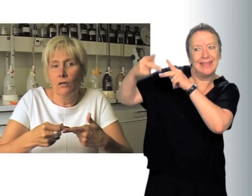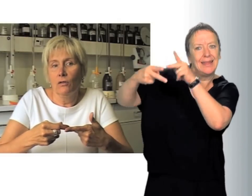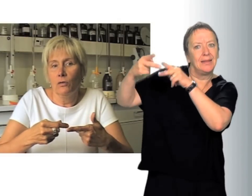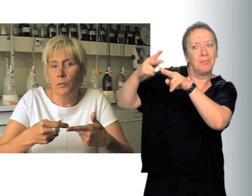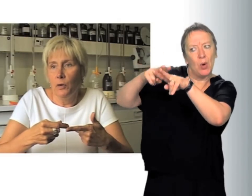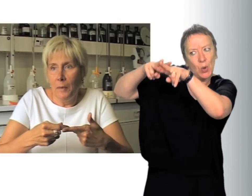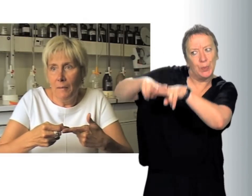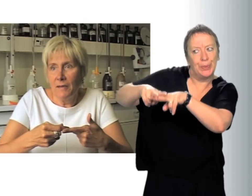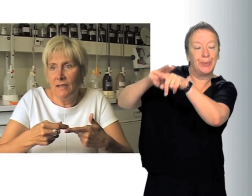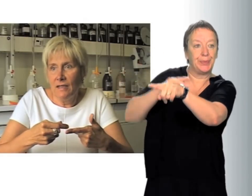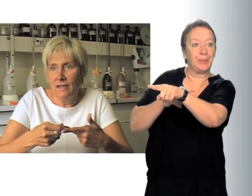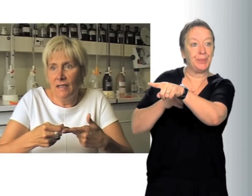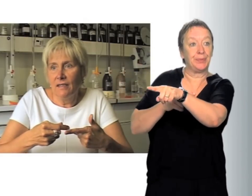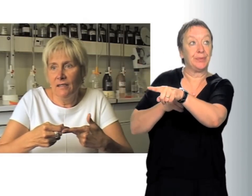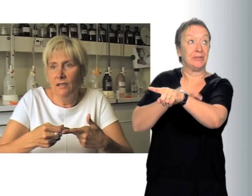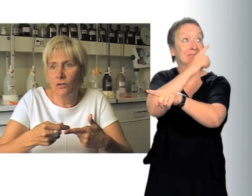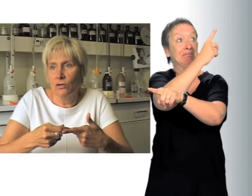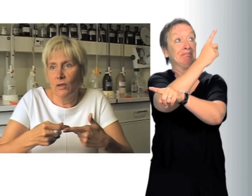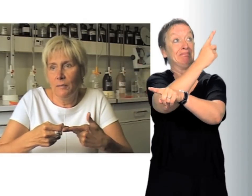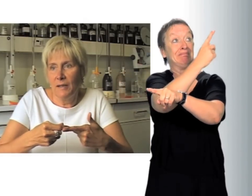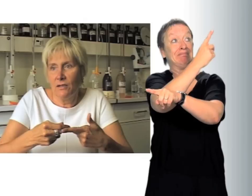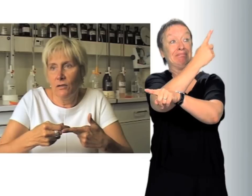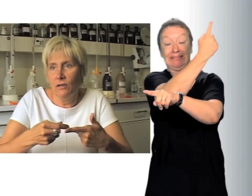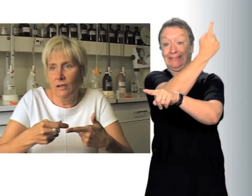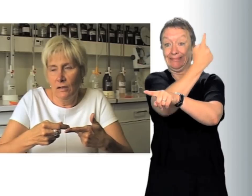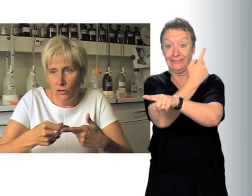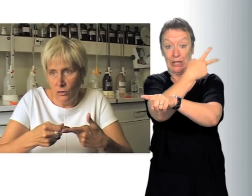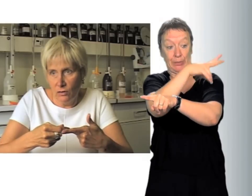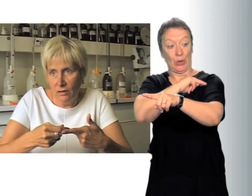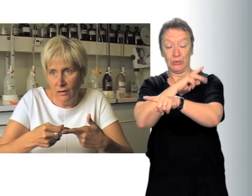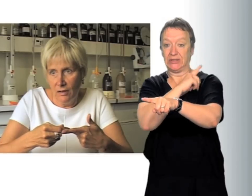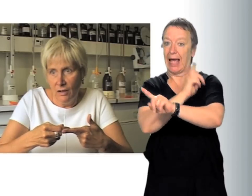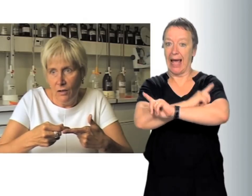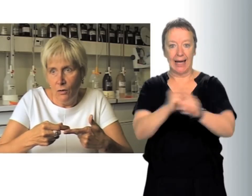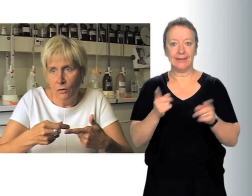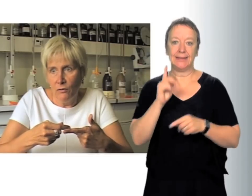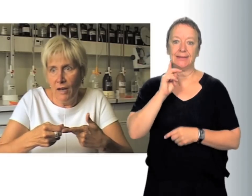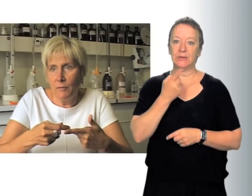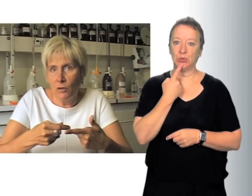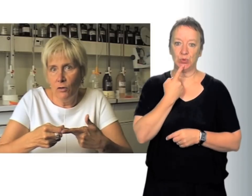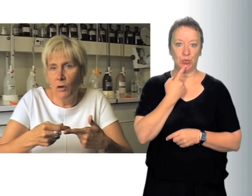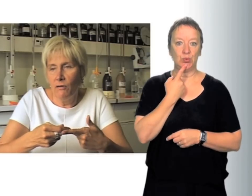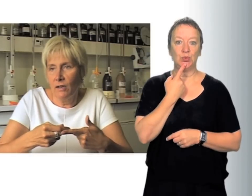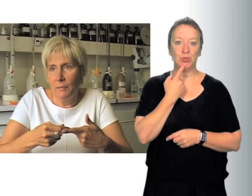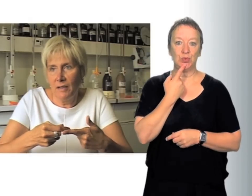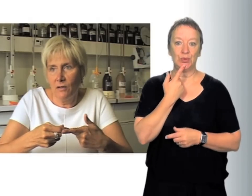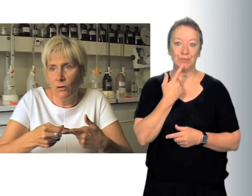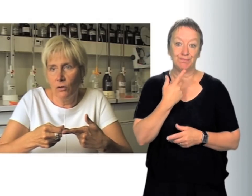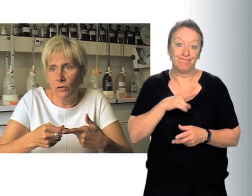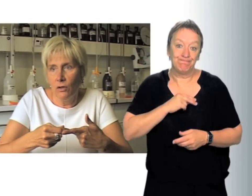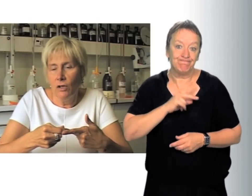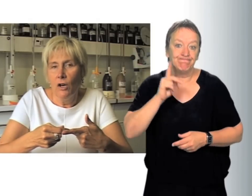Mais on ne peut pas car ils interdisent que ce soient des personnes sourdes. On devait absolument avoir des personnes entendantes.